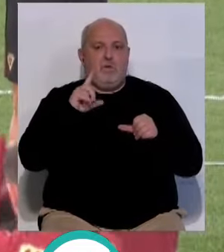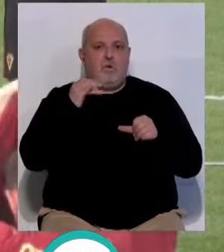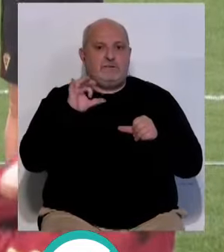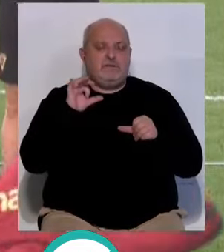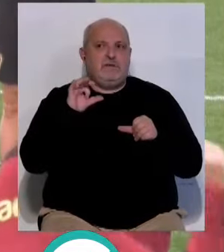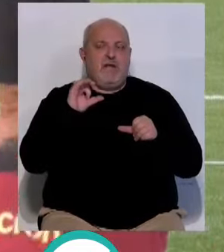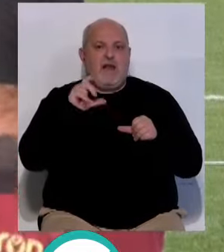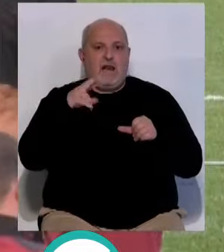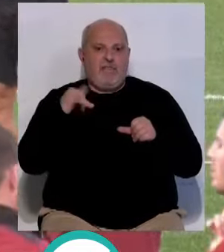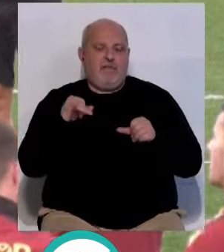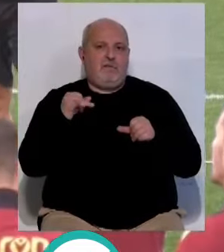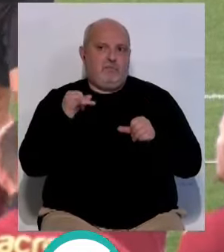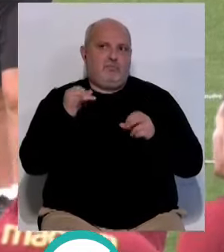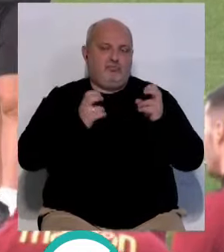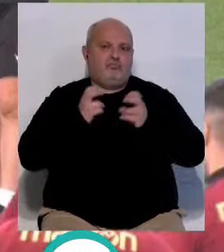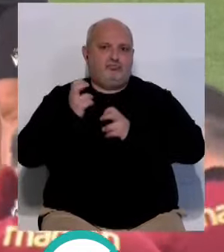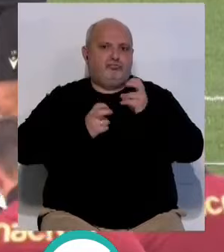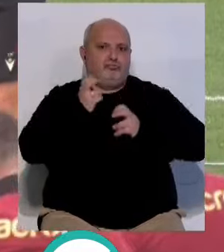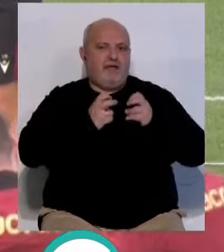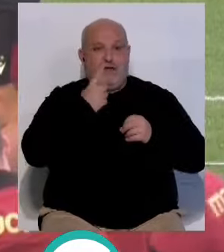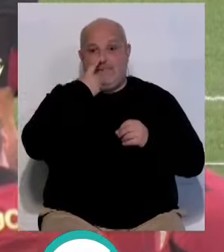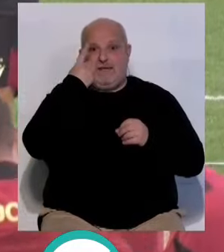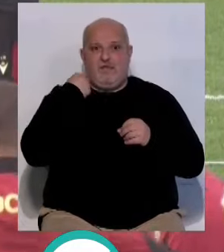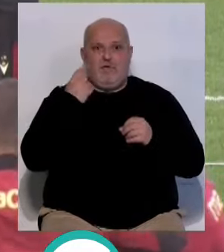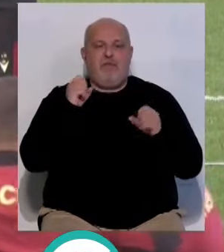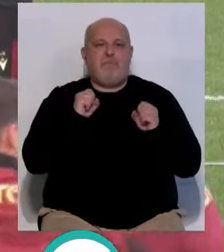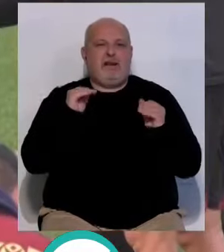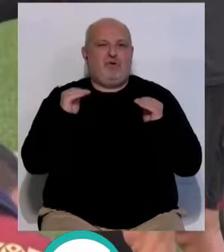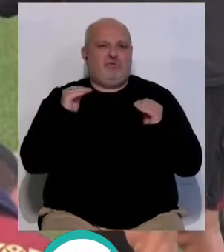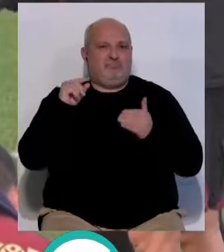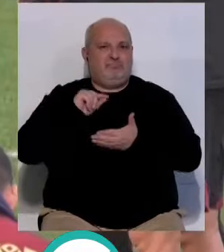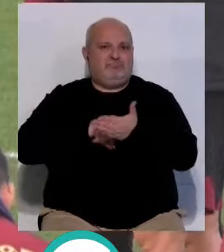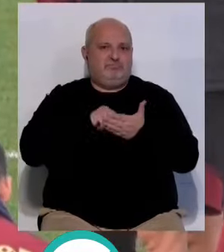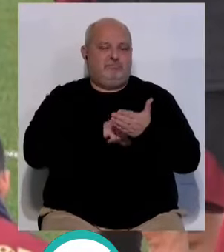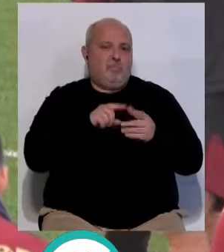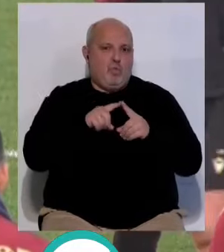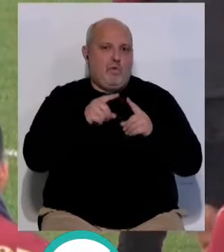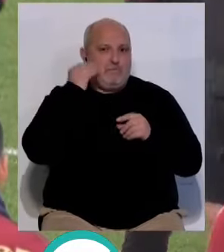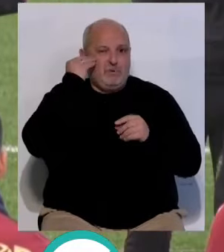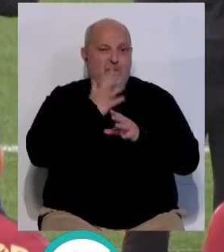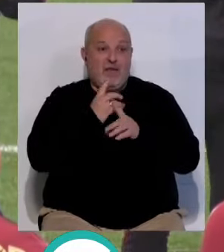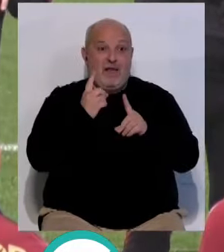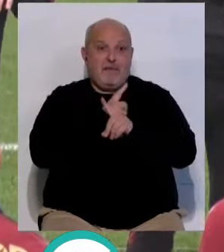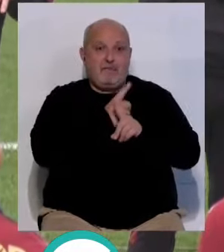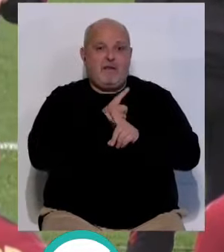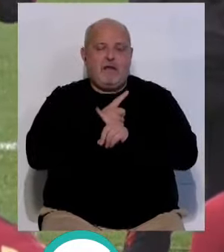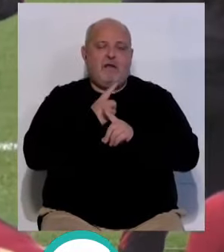y Rubén Alcaraz hombre por favor claroo es que si si evaluamos ahora el mercado de de verano